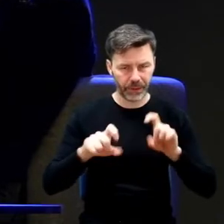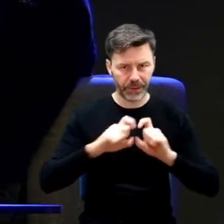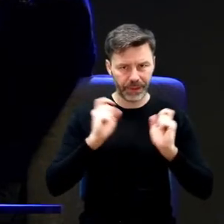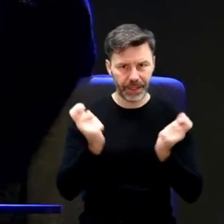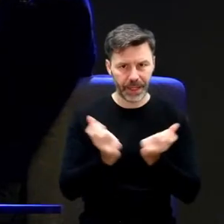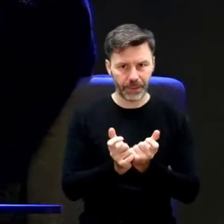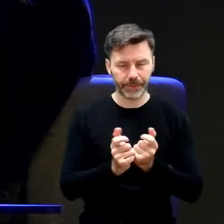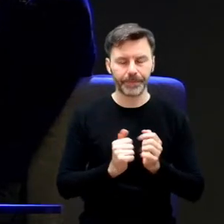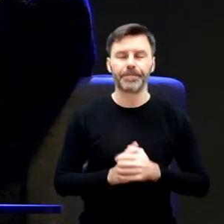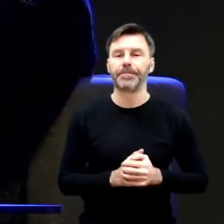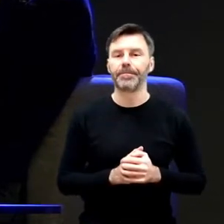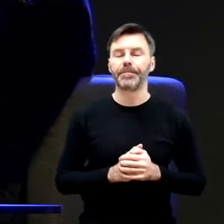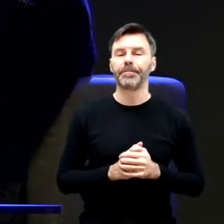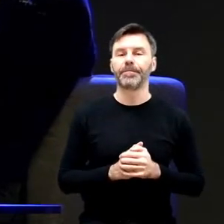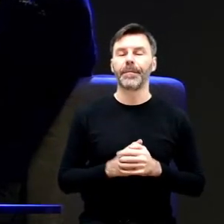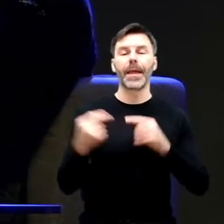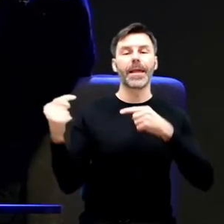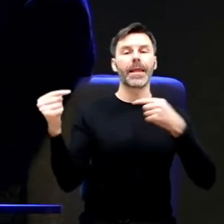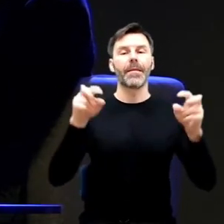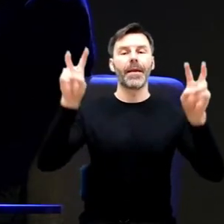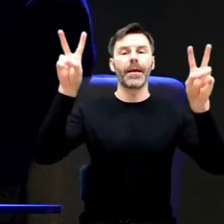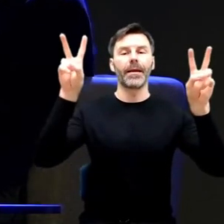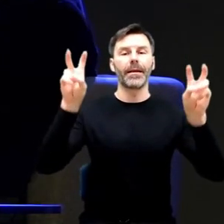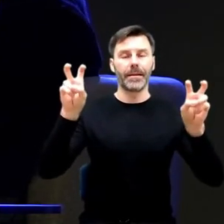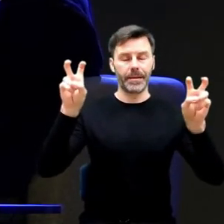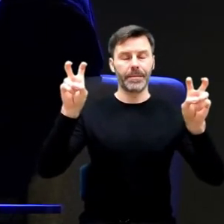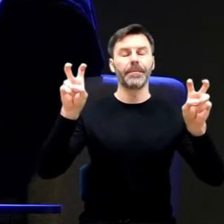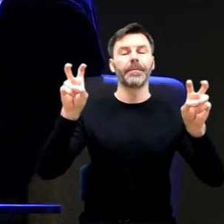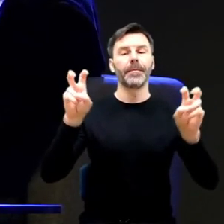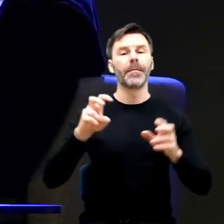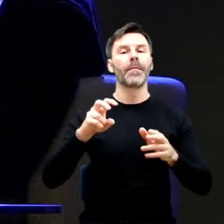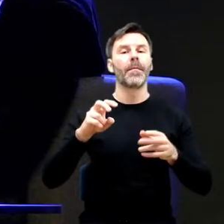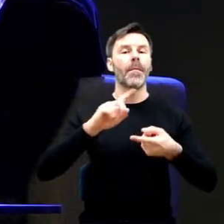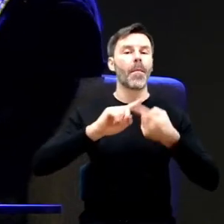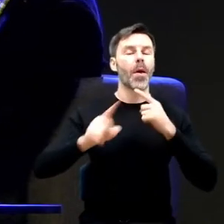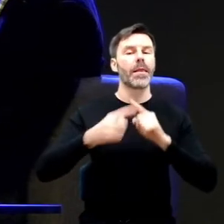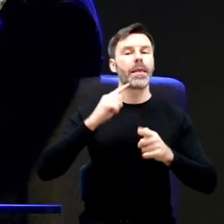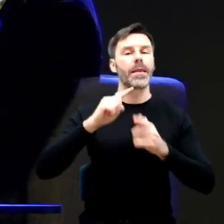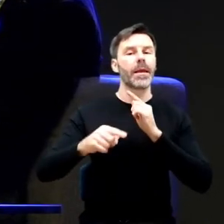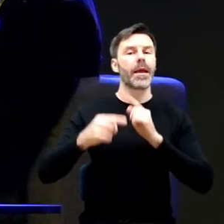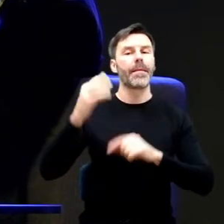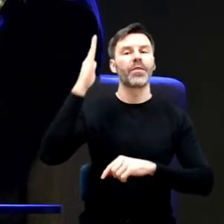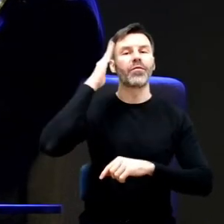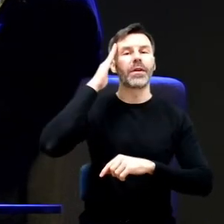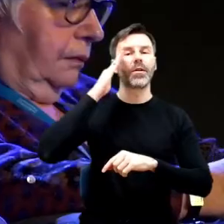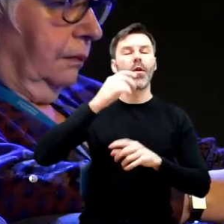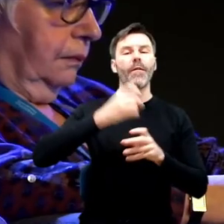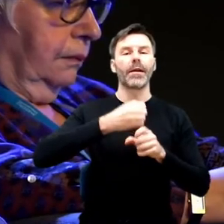"Polityka mieszkaniowa jako fundament polityki miejskiej". Tutaj widzimy, że to jest raczej jeden z filarów.